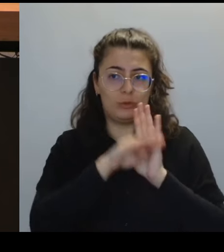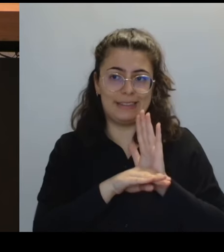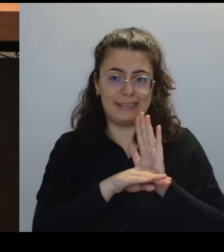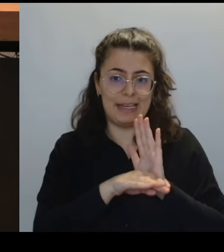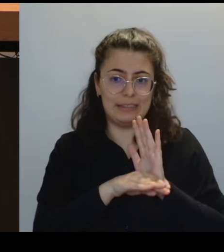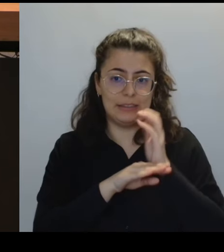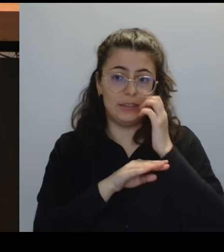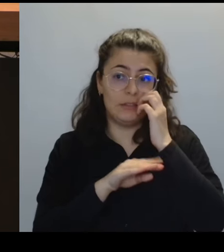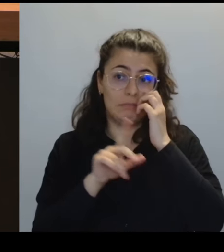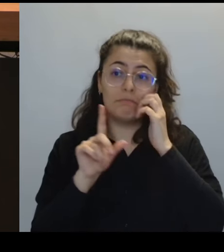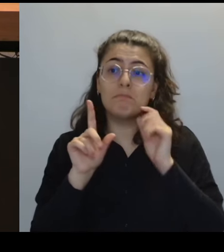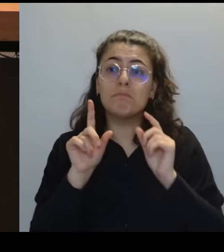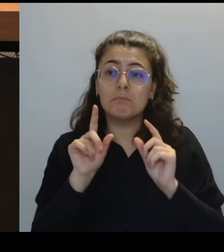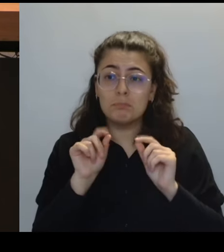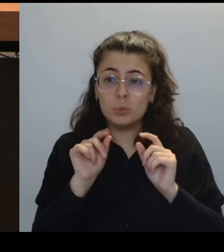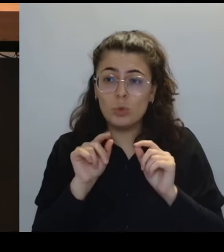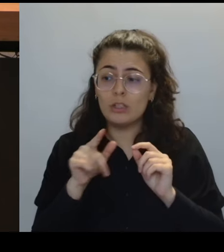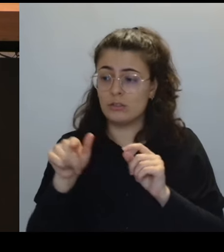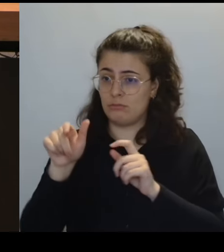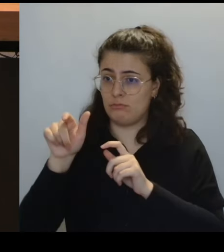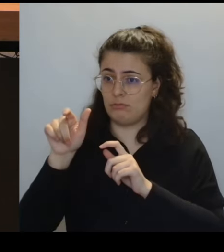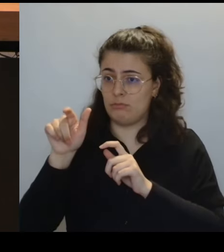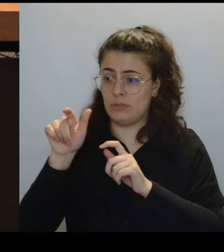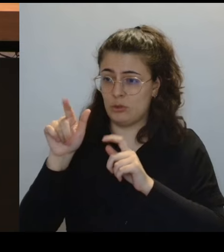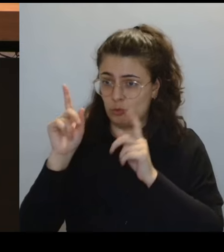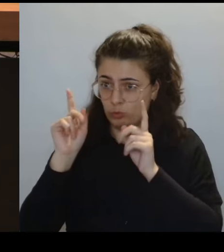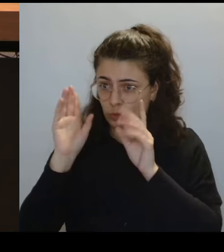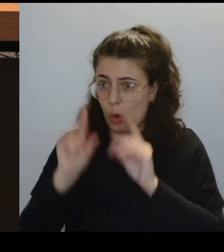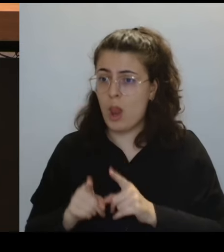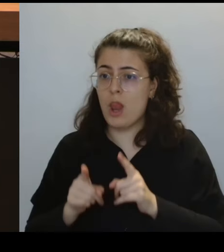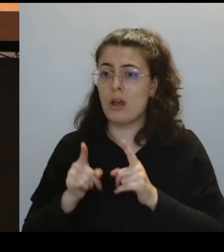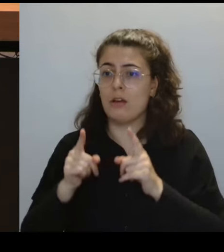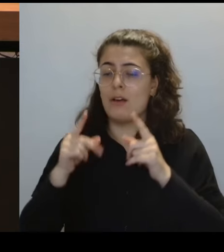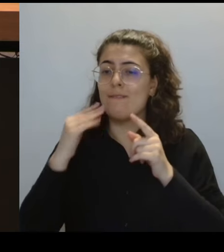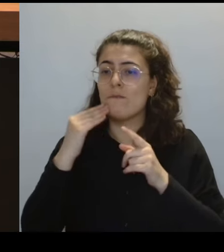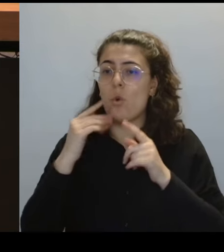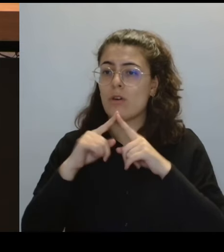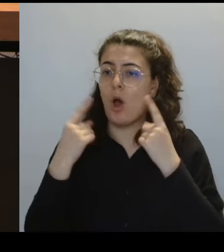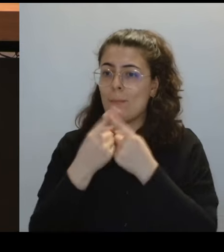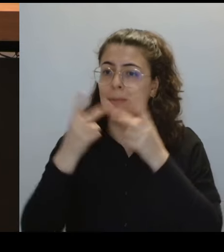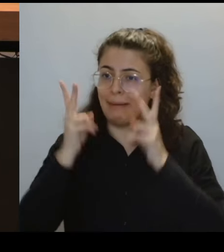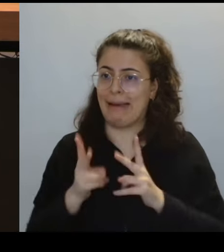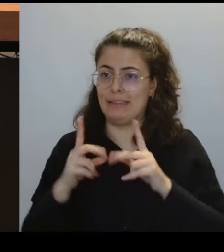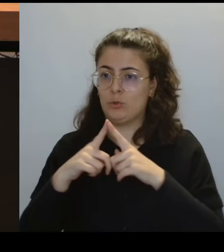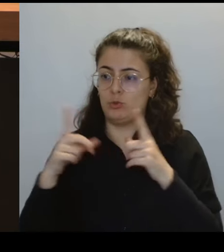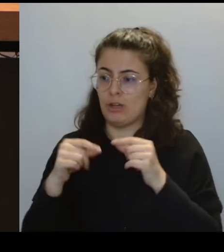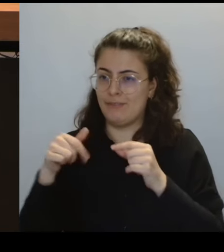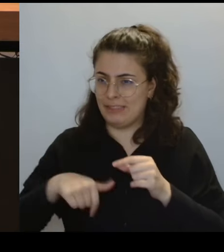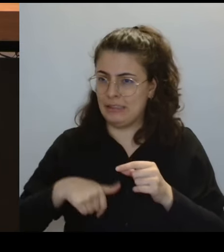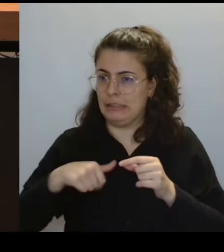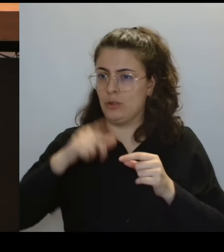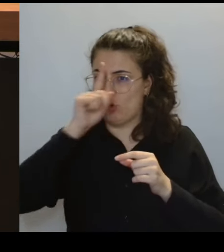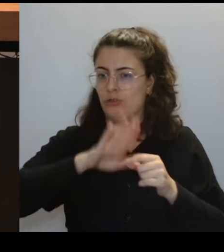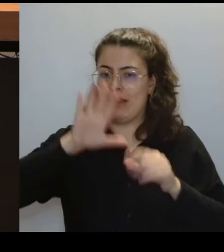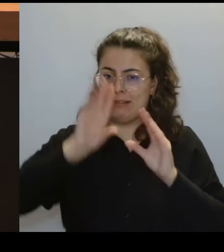erhalten, die ein gewisses Bleiberecht in Deutschland haben. Menschen, die kein Bleiberecht haben, sollen von diesem